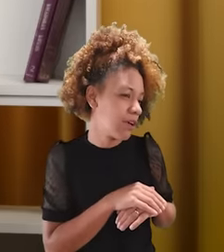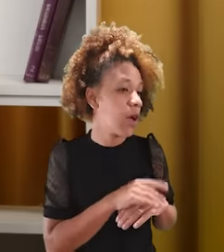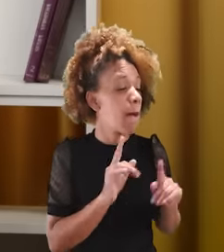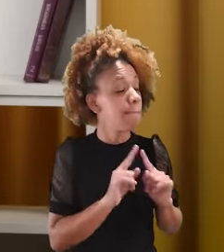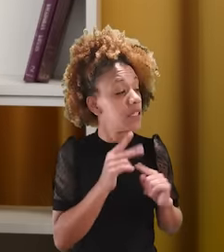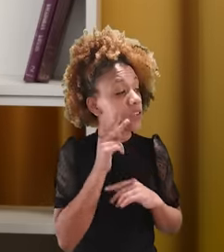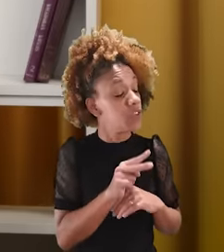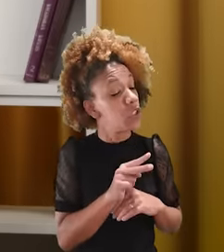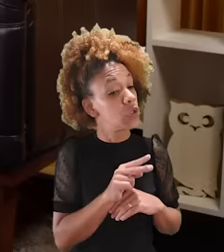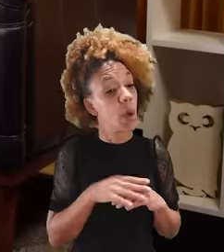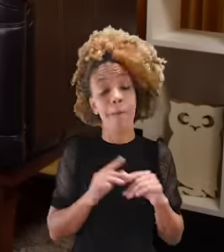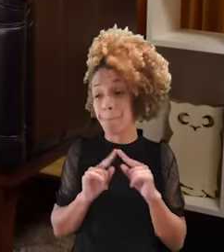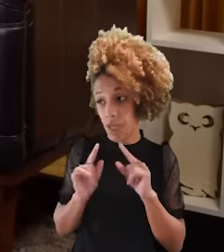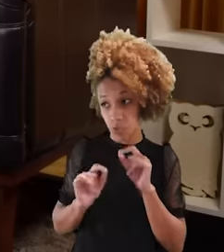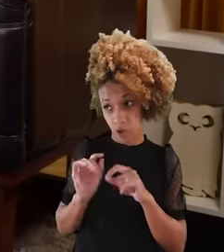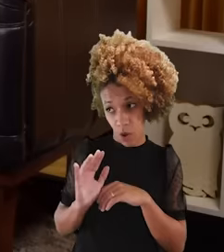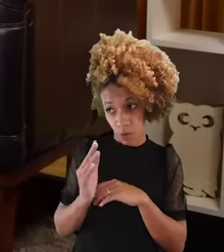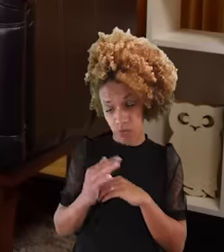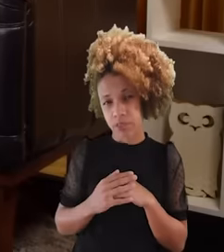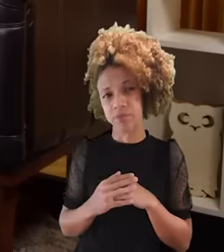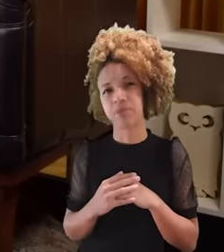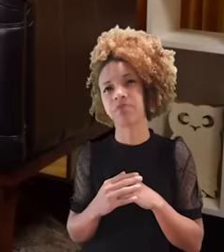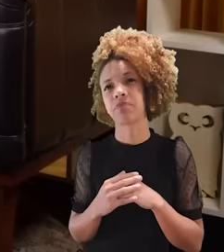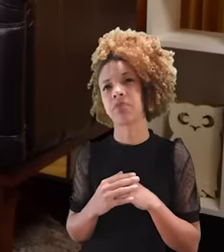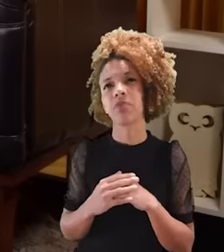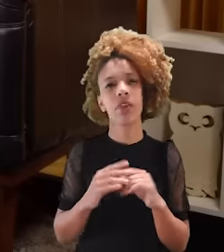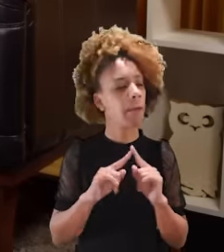uma corrente muito disso só sabe o que acontece até voltando até na sua você é comediante porque